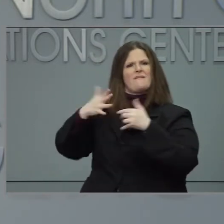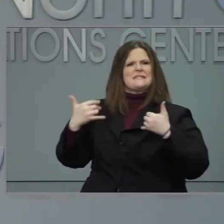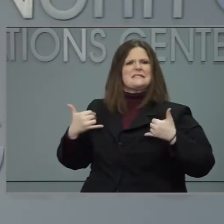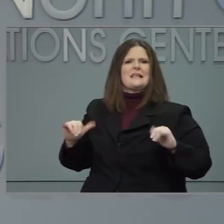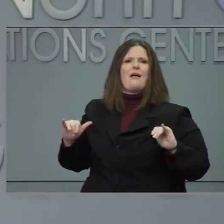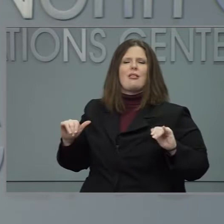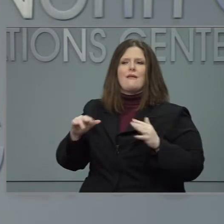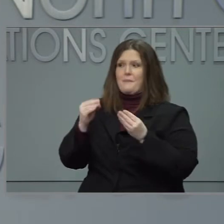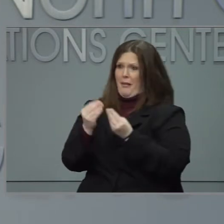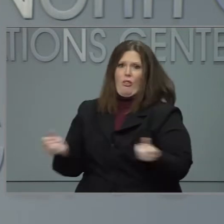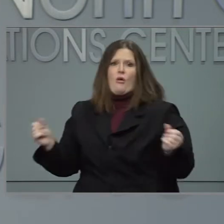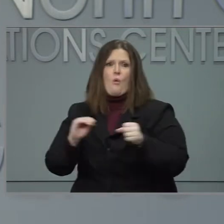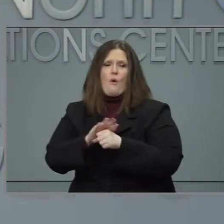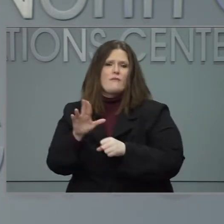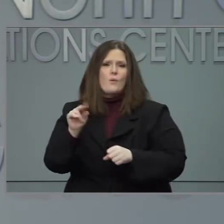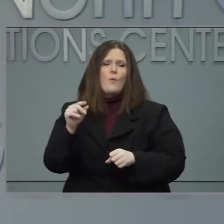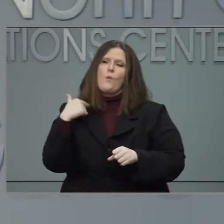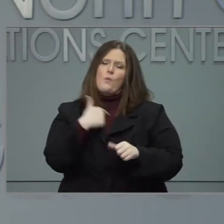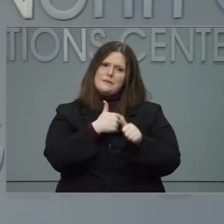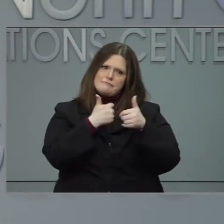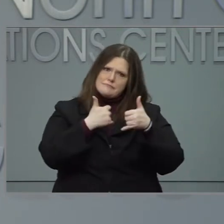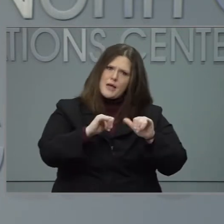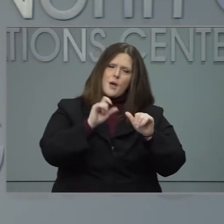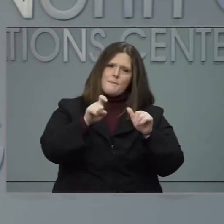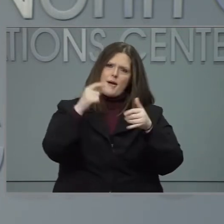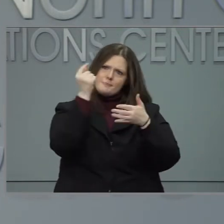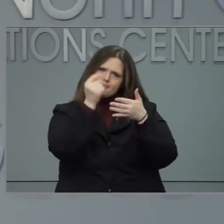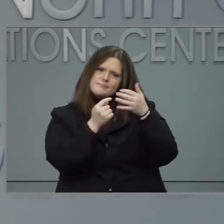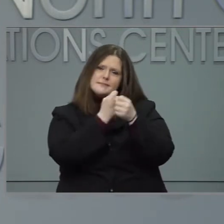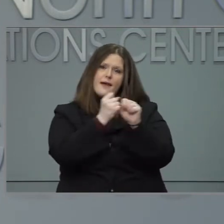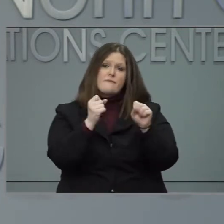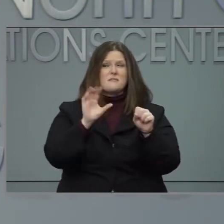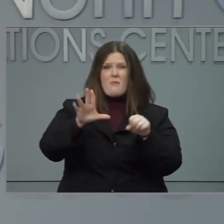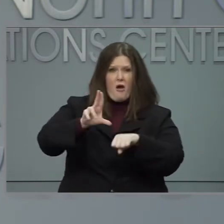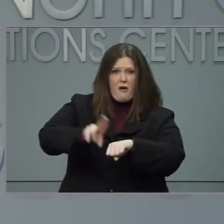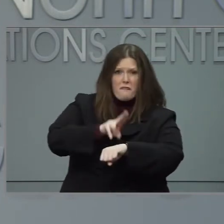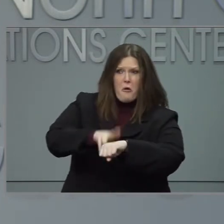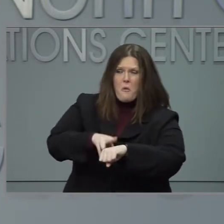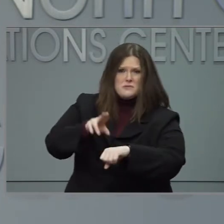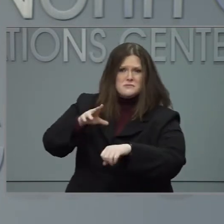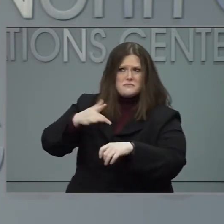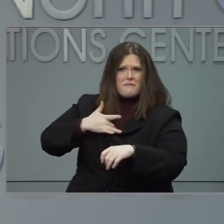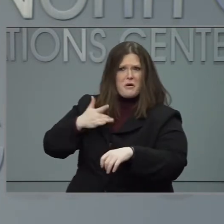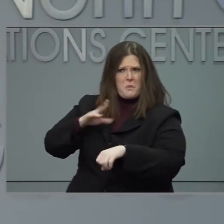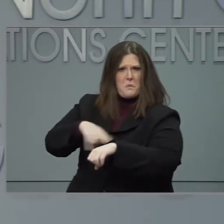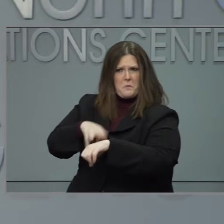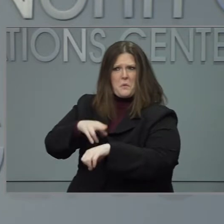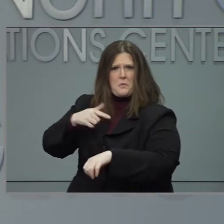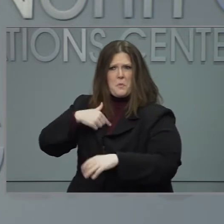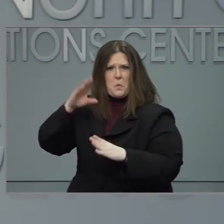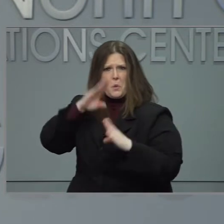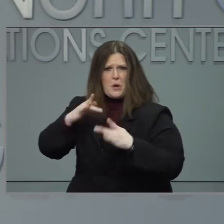deben de seguir y por supuesto su preocupación y de qué se ríe cruceta potencialmente yo voy a